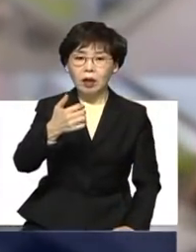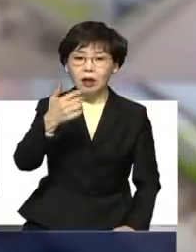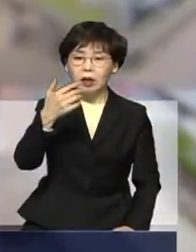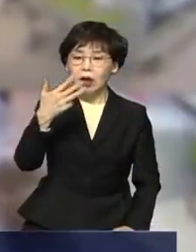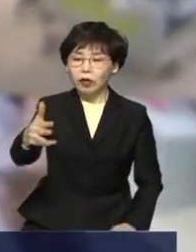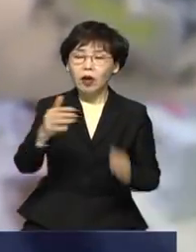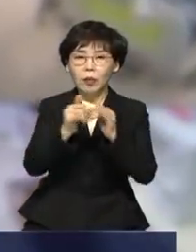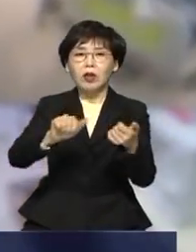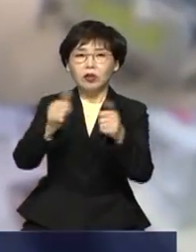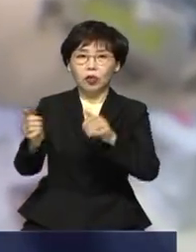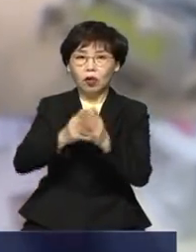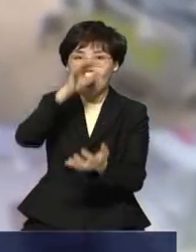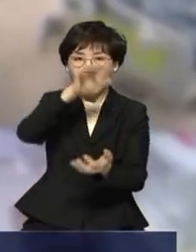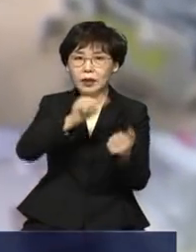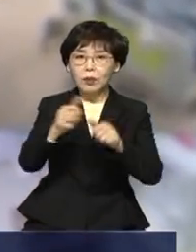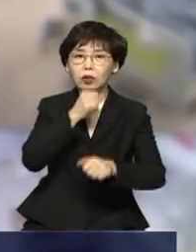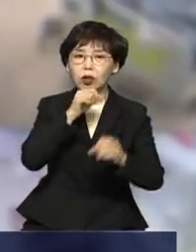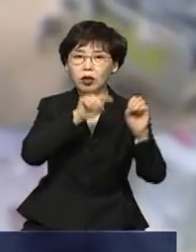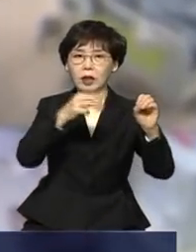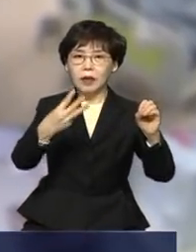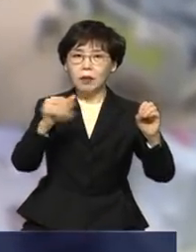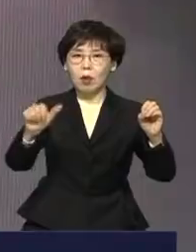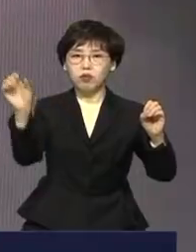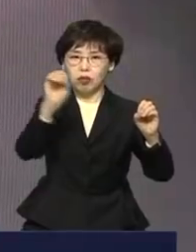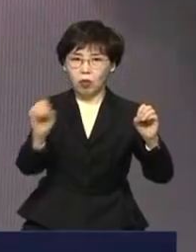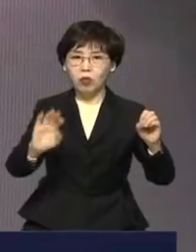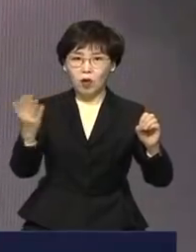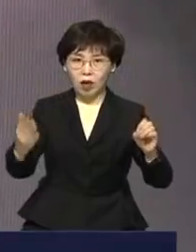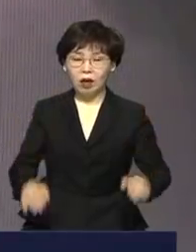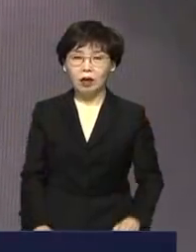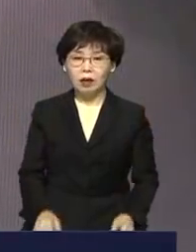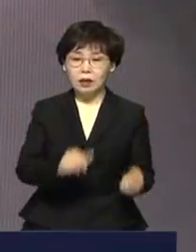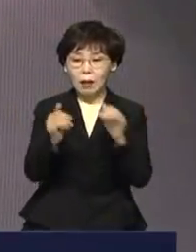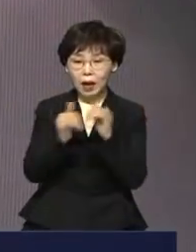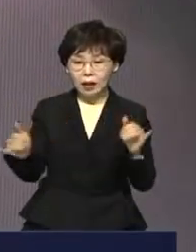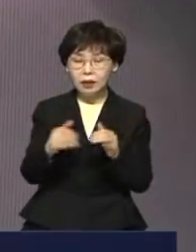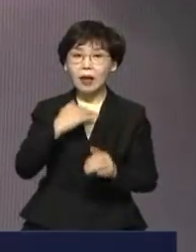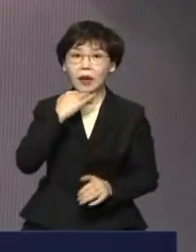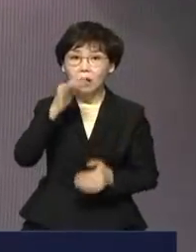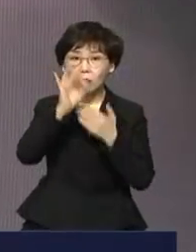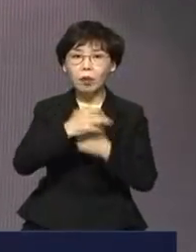누적 치명률은 0.35%입니다. 사망자의 연령대로는 80세 이상이